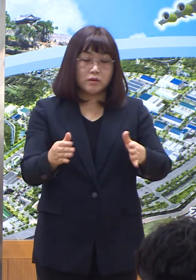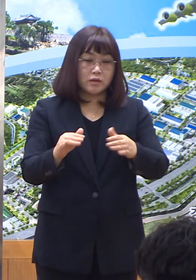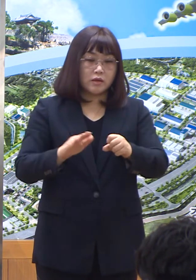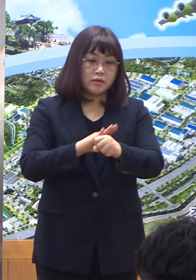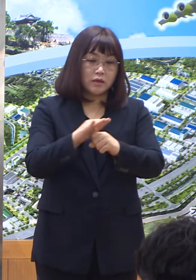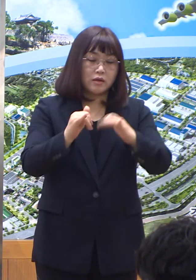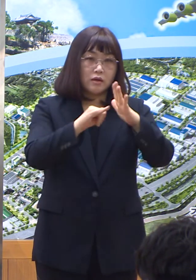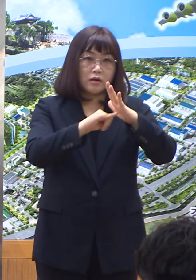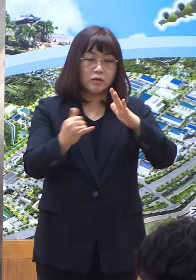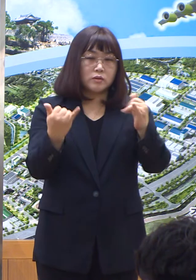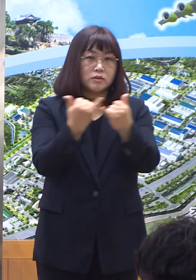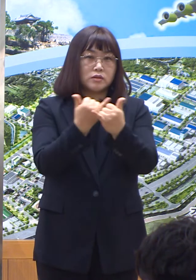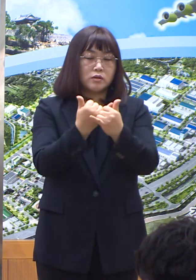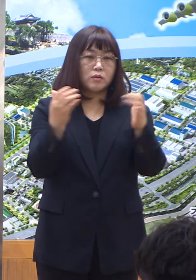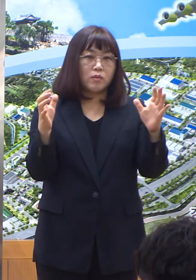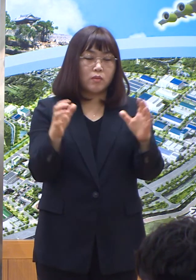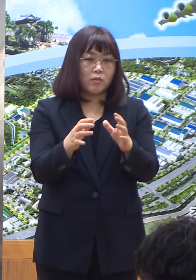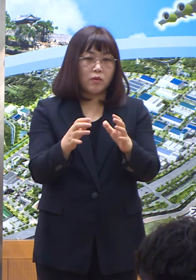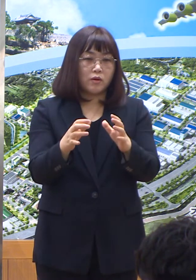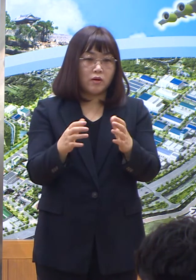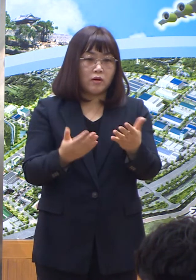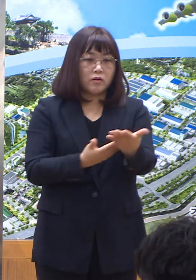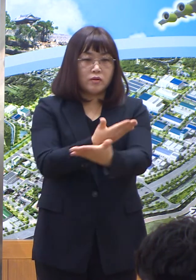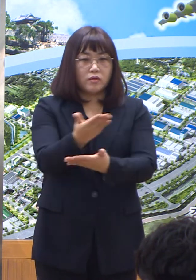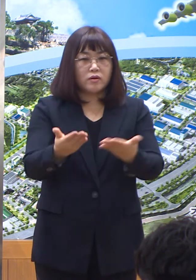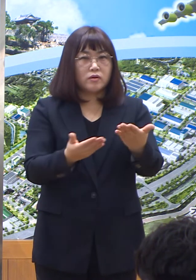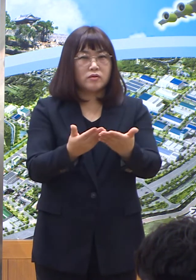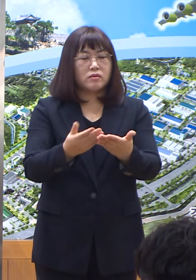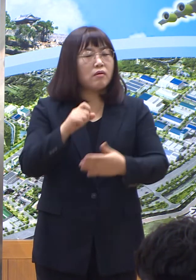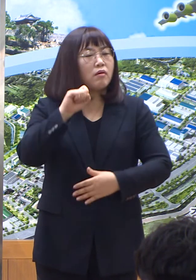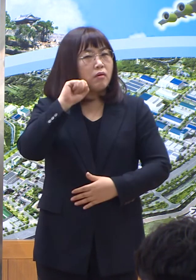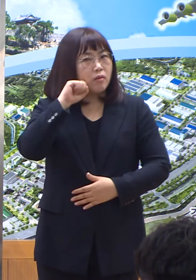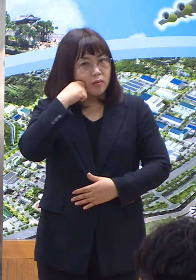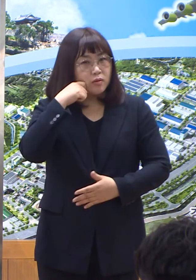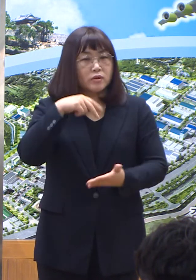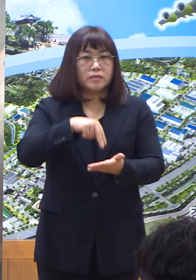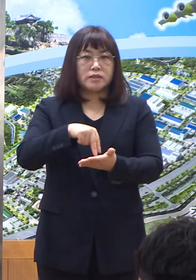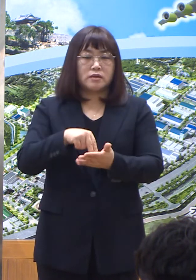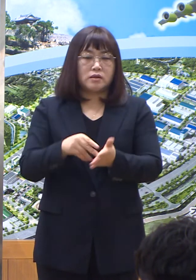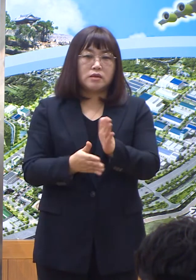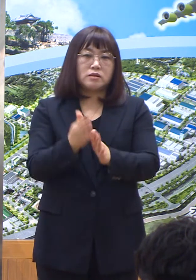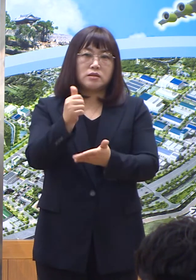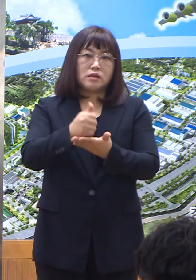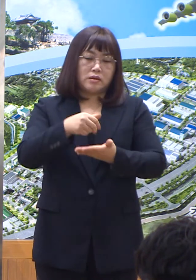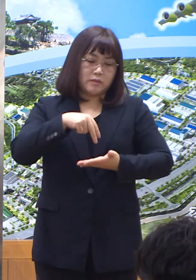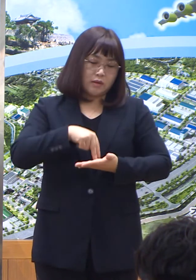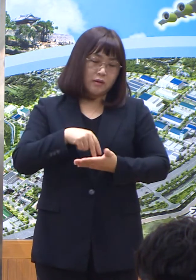뭐야 마음껏 처벌 단지 어려운 상황인데요 시간으로서 부처 간 카페